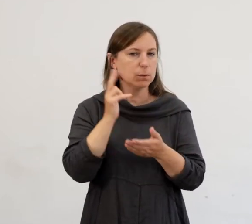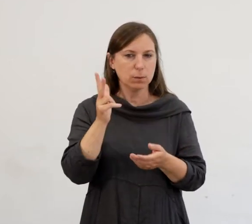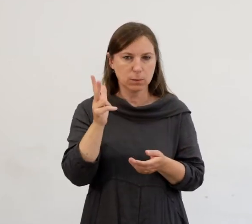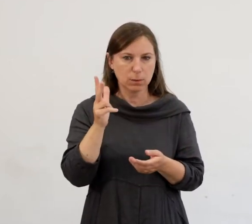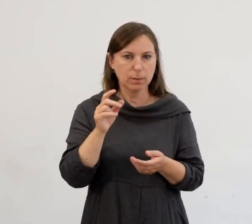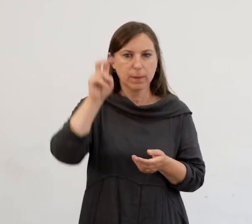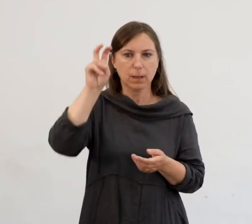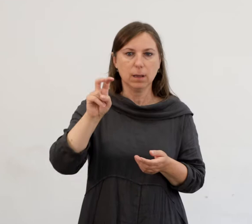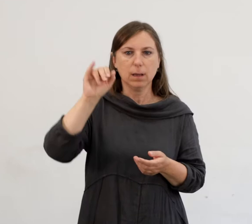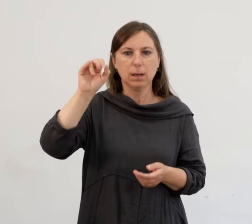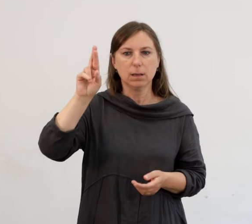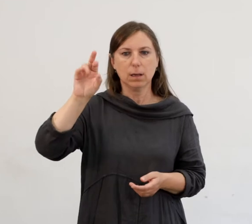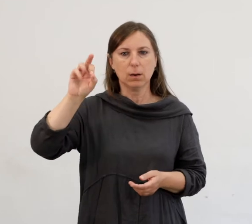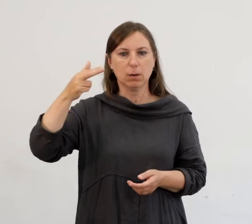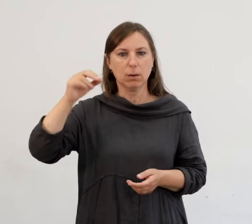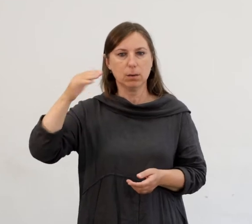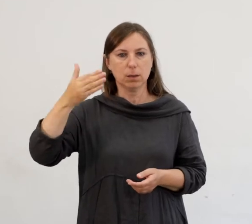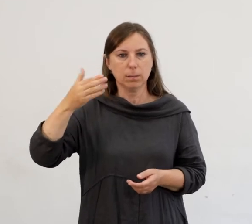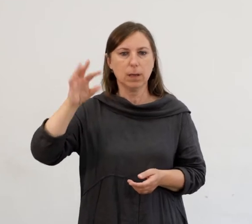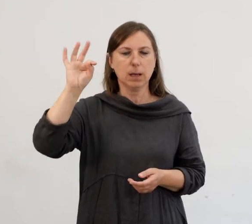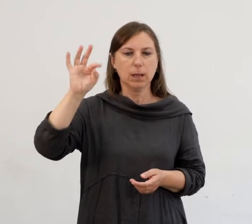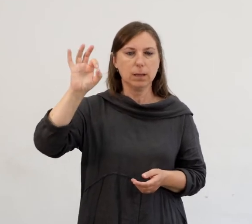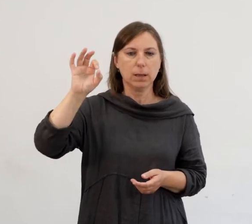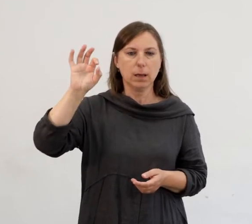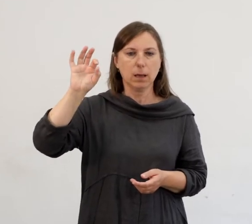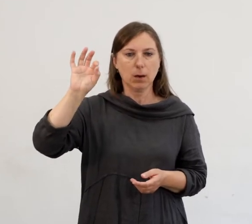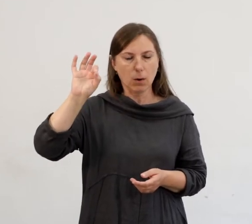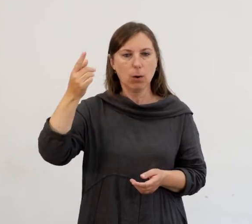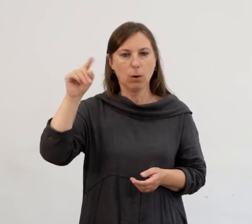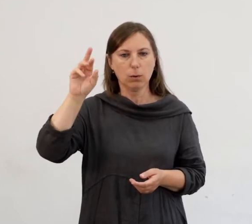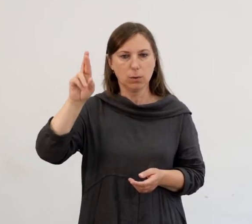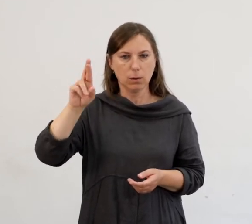List jest jednym z najstarszych zabytków